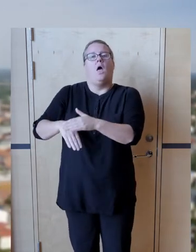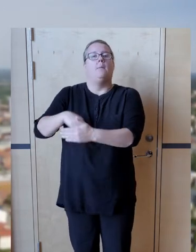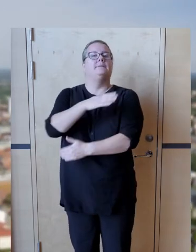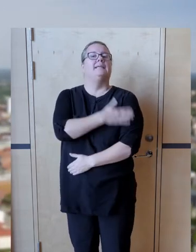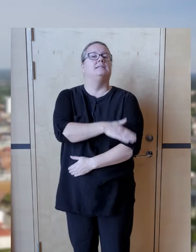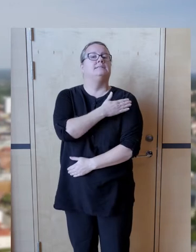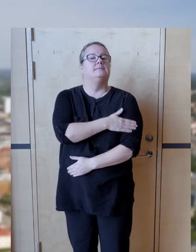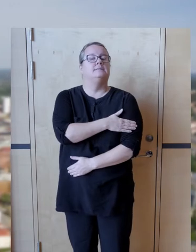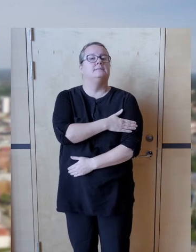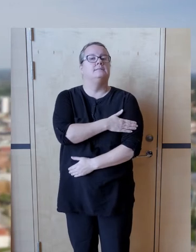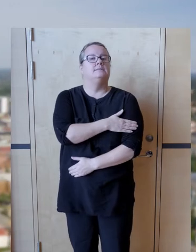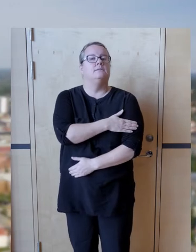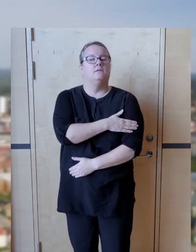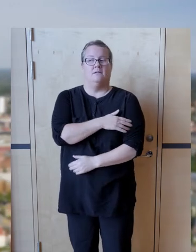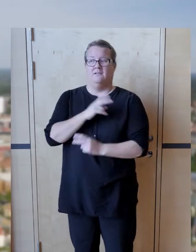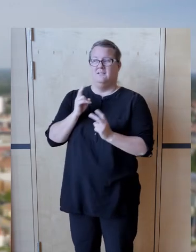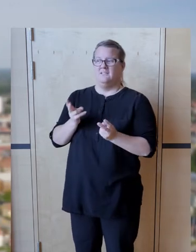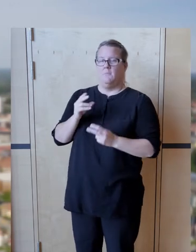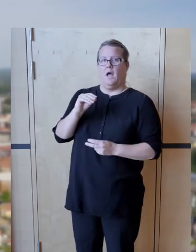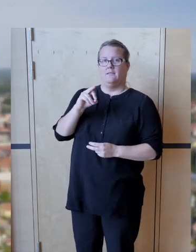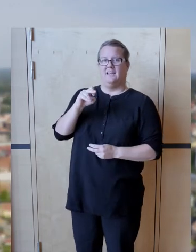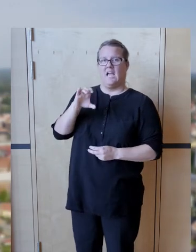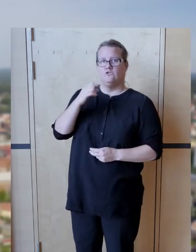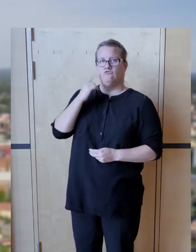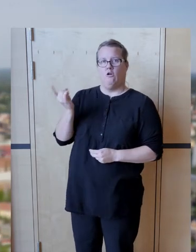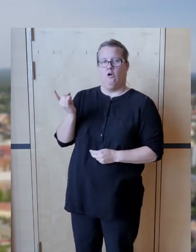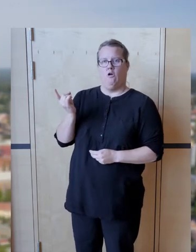Det blir då som Andreas Ali Det blir en väldigt dyr hemskt